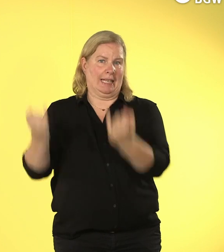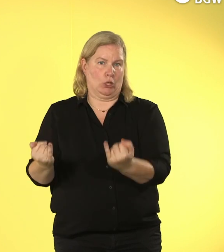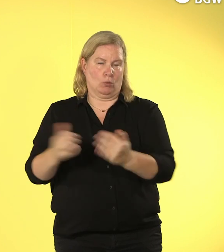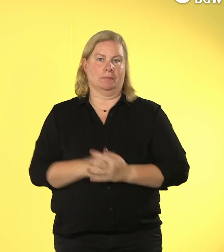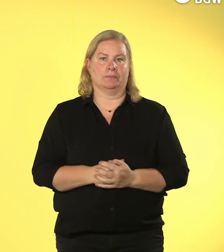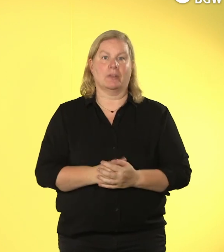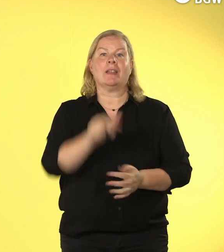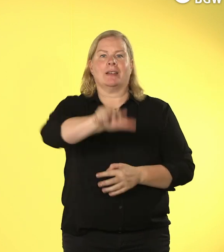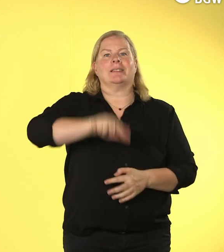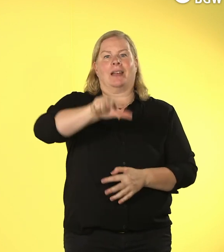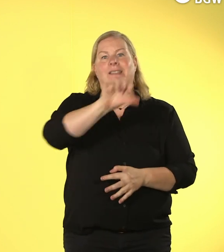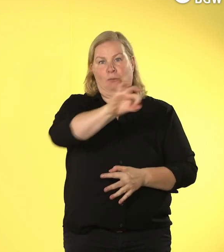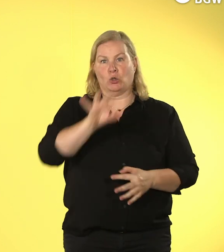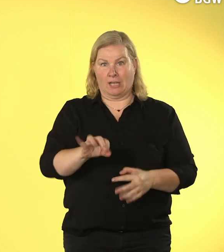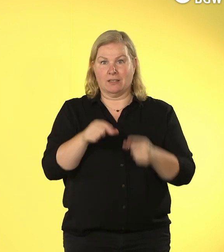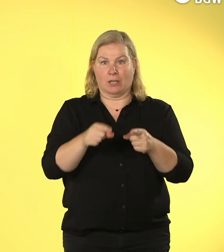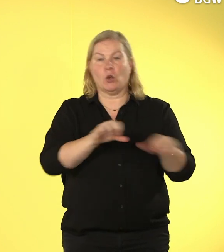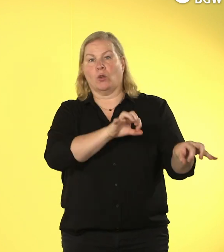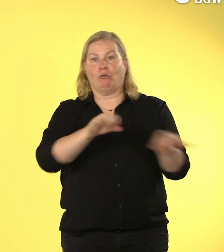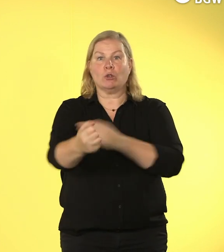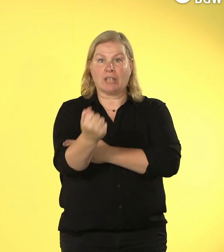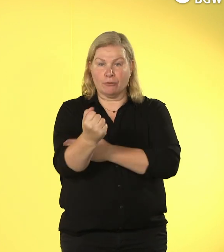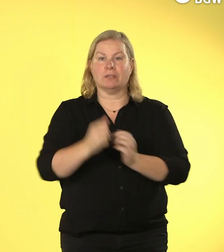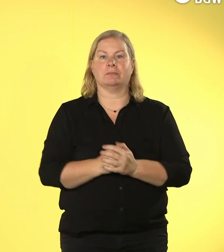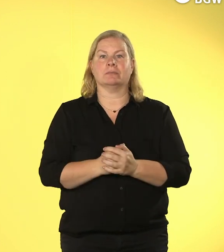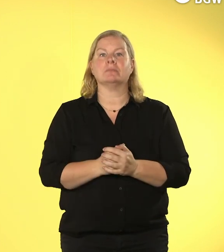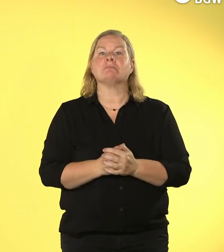13 % sind Führungskräfte einer Werkstatt oder Einrichtung.